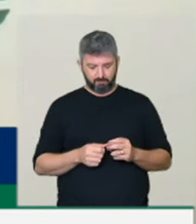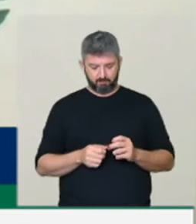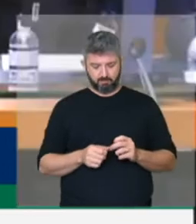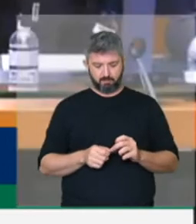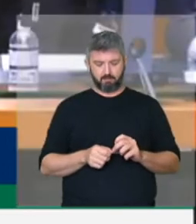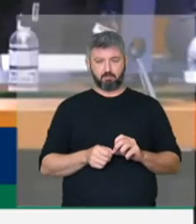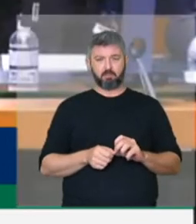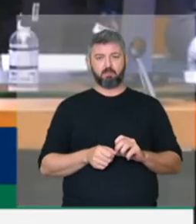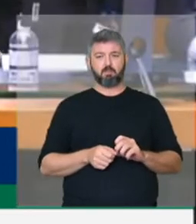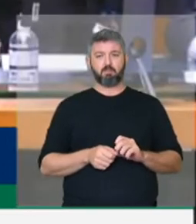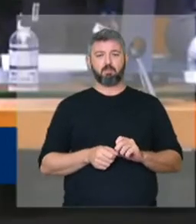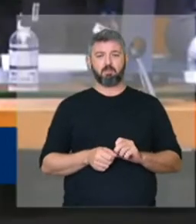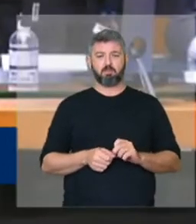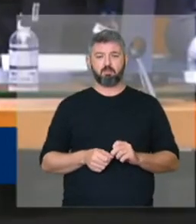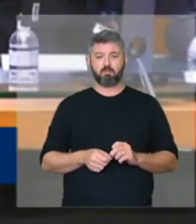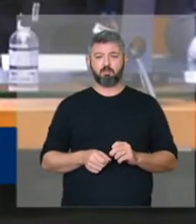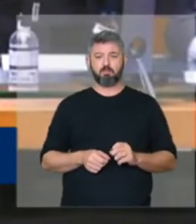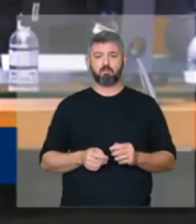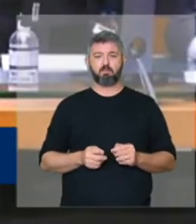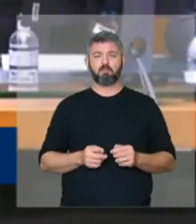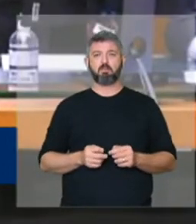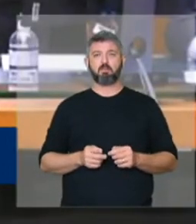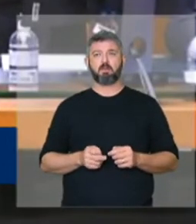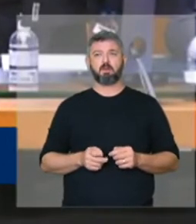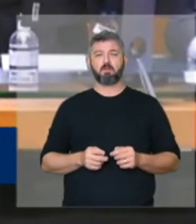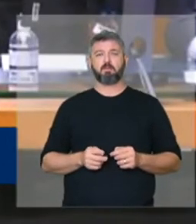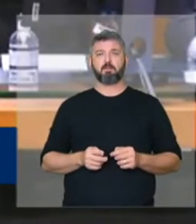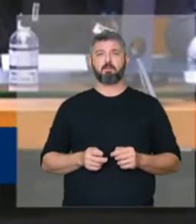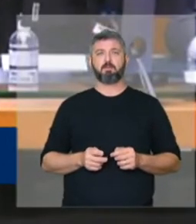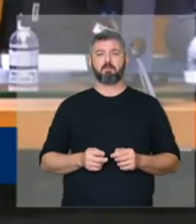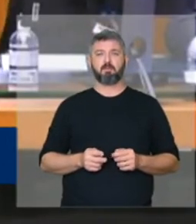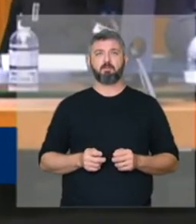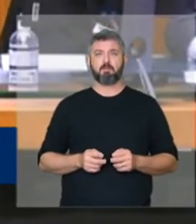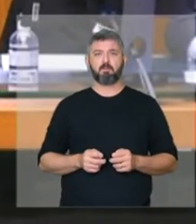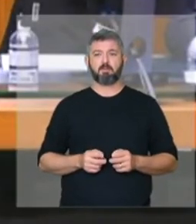SR. PRESIDENTE EDUARDO BISMARCK. [PRESIDENTE]: CONCEDIDO. [DEPUTADO]: NÓS TIVEMOS AÍ A DIFICULDADE NA